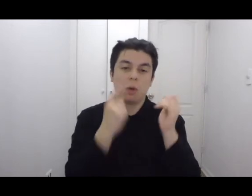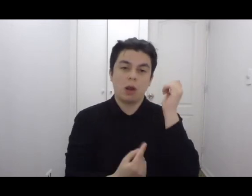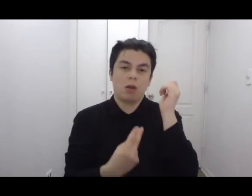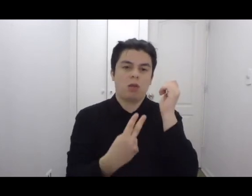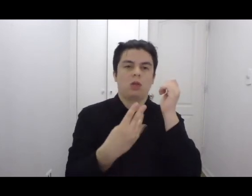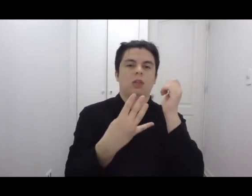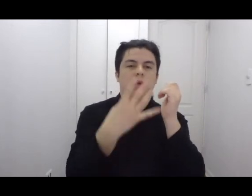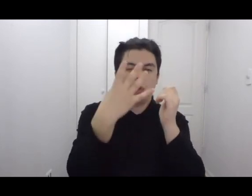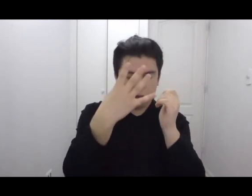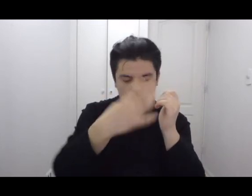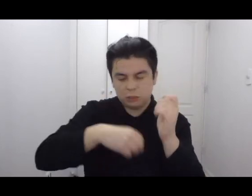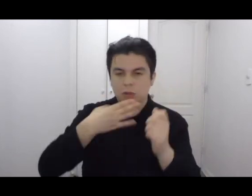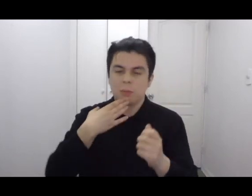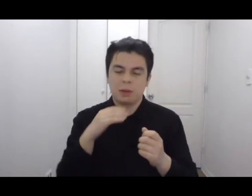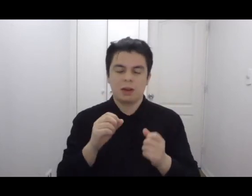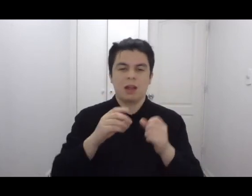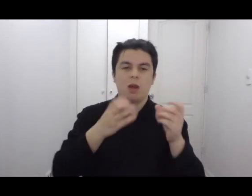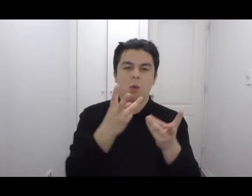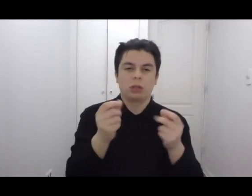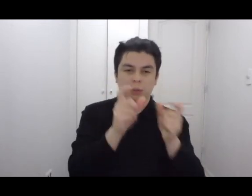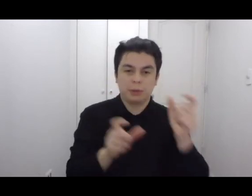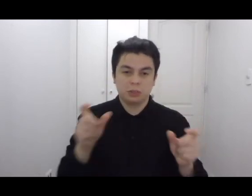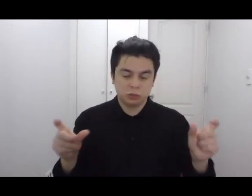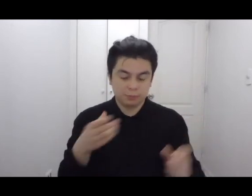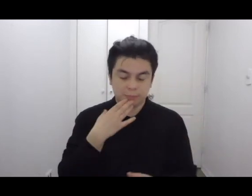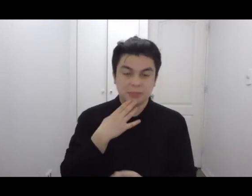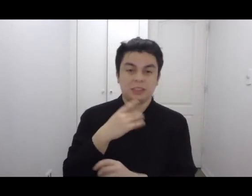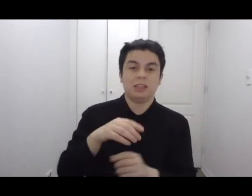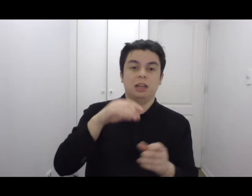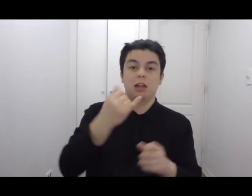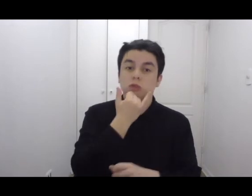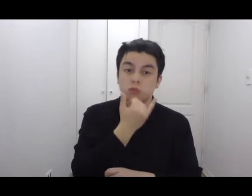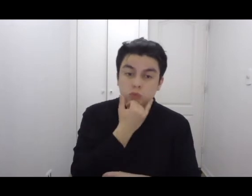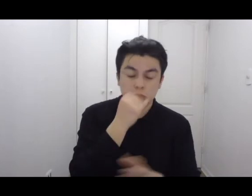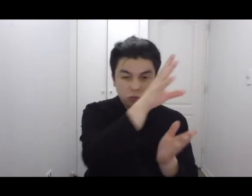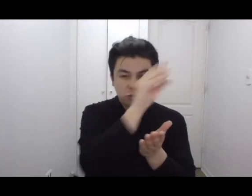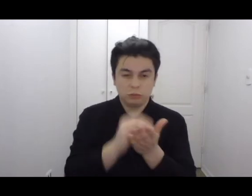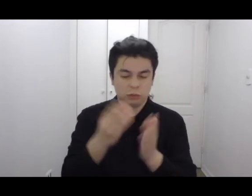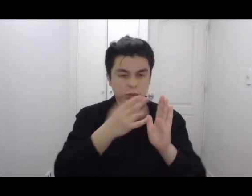salir hacer ejercicio y bienestar recetas hay recetas tutoriales de youtube hay recetas